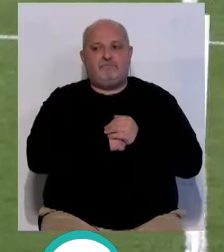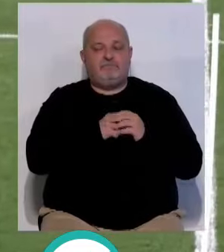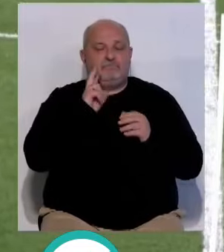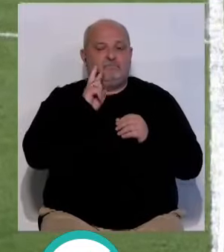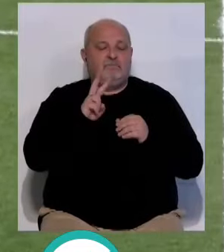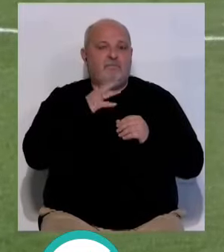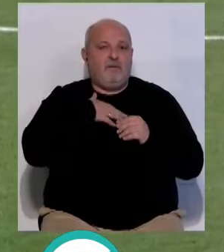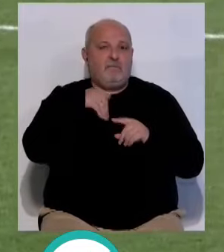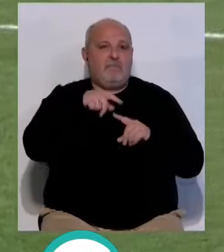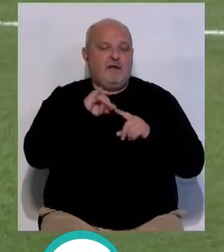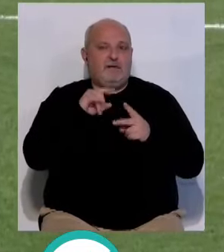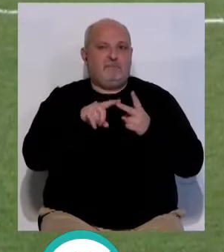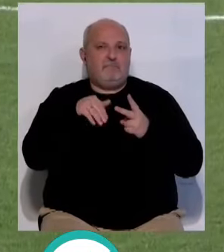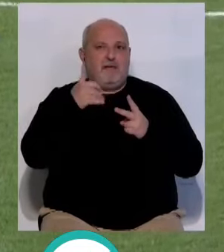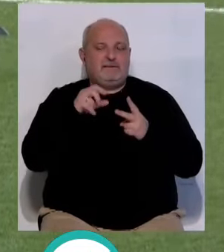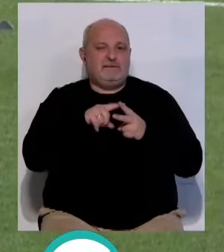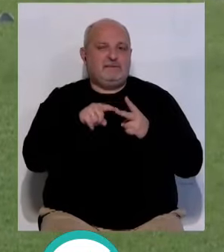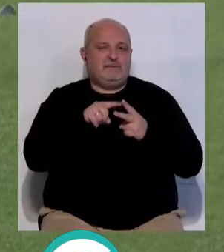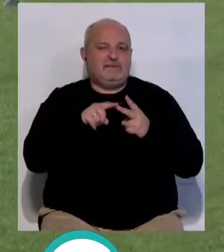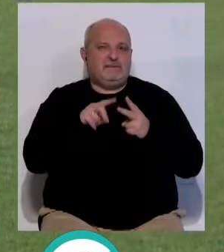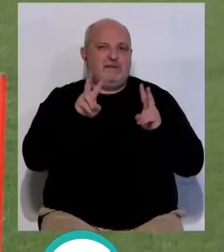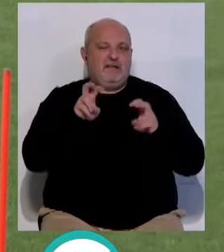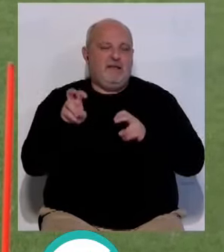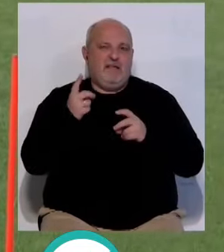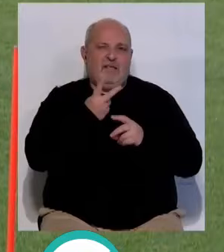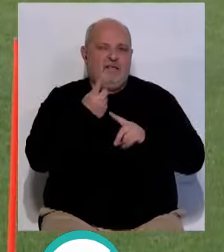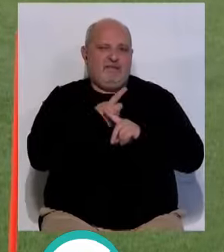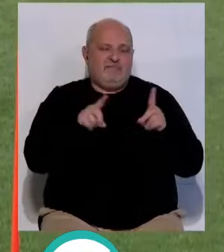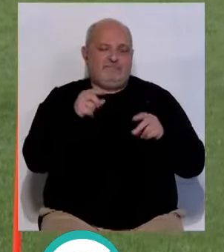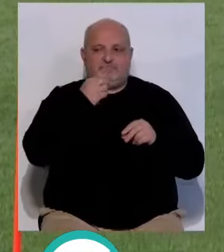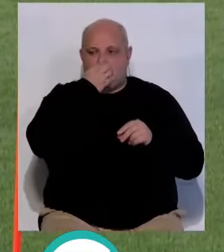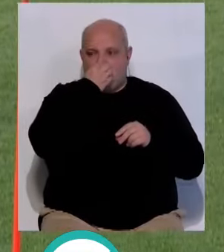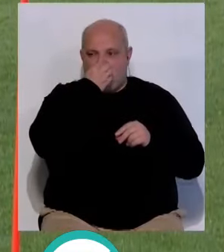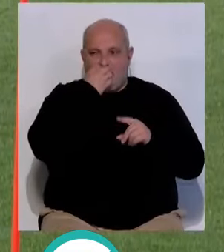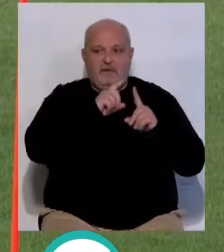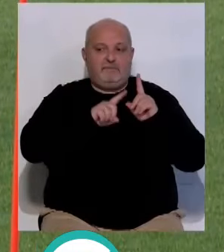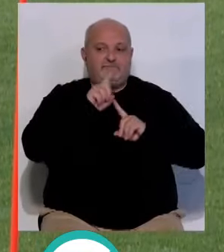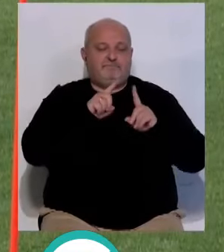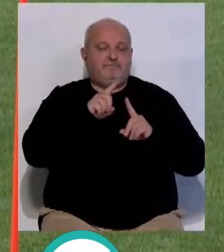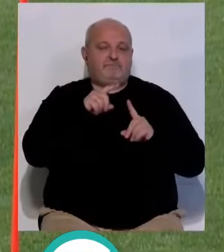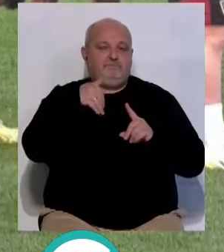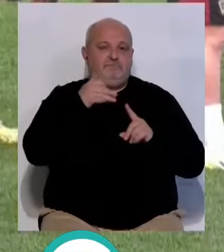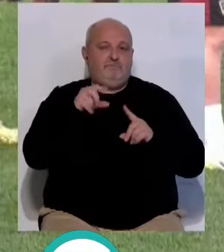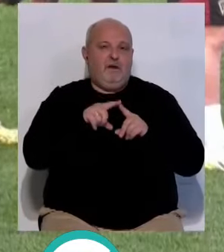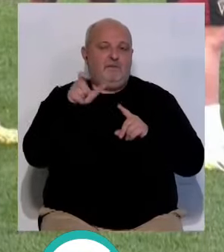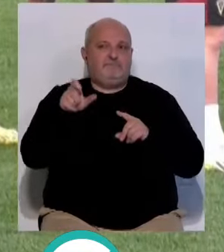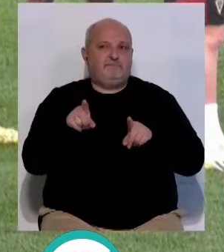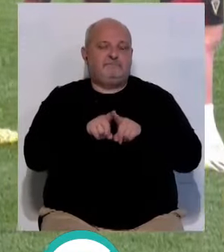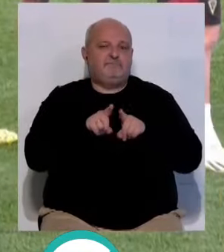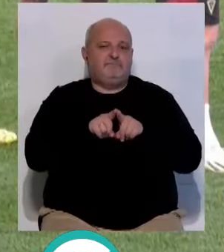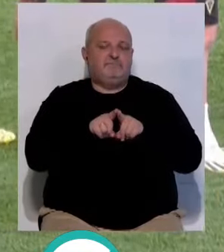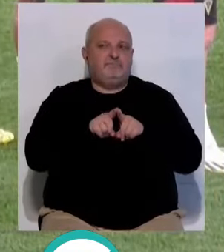antes como máximo lo veo como casos muy diferente el problema de machis es que tiene eh actitud con